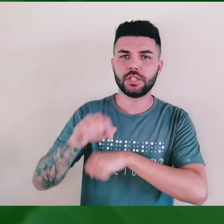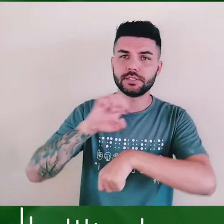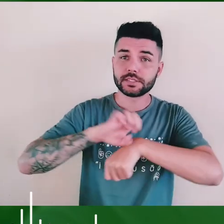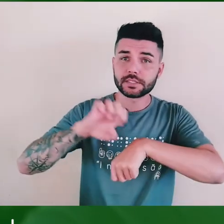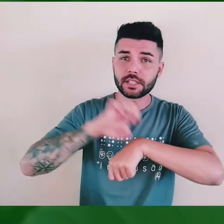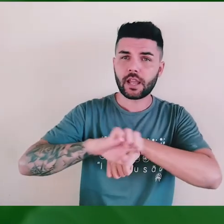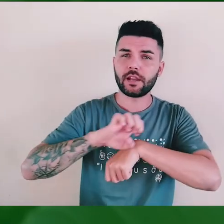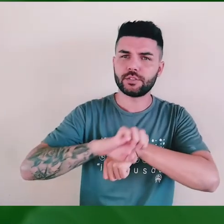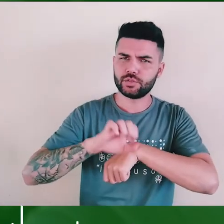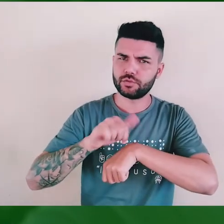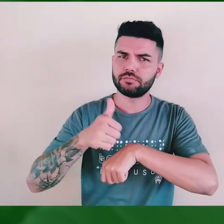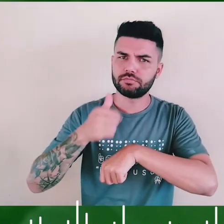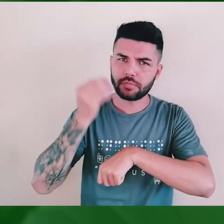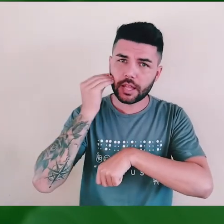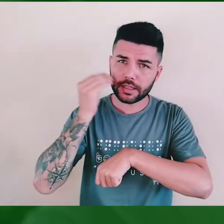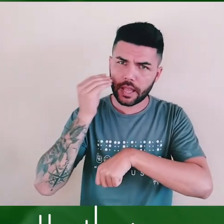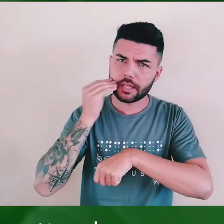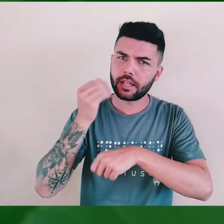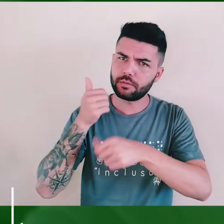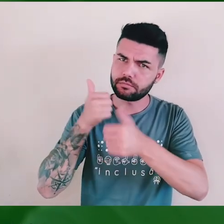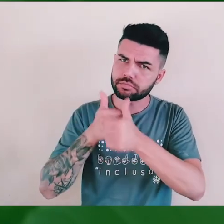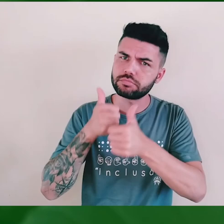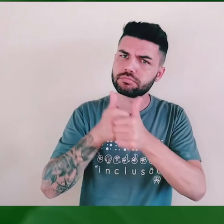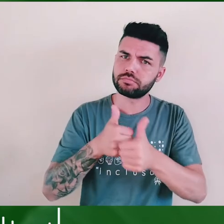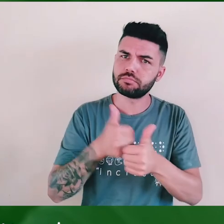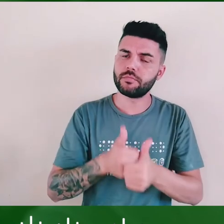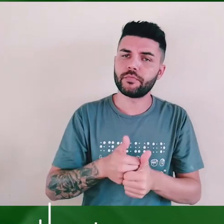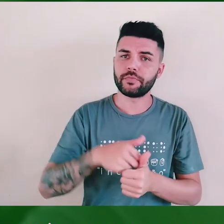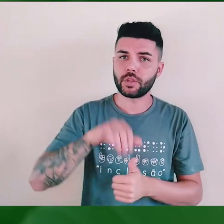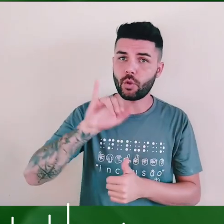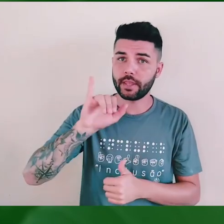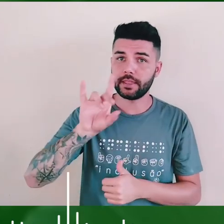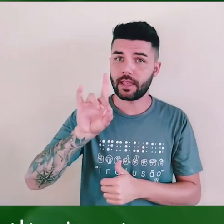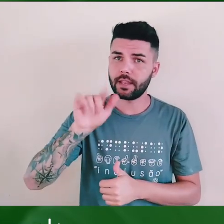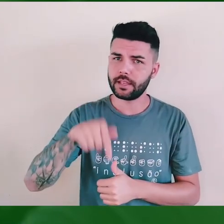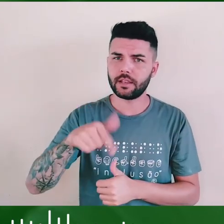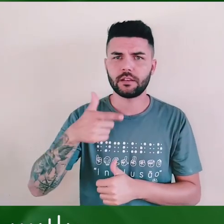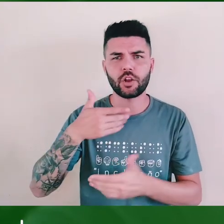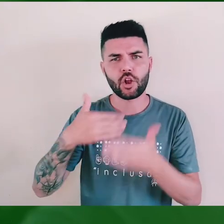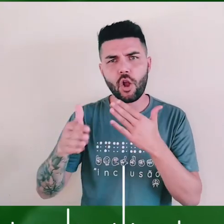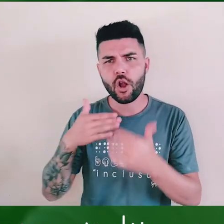de estágios e de networkings. E como eu disse, o Instituto Dom Quixote, seja qual for a profissão,